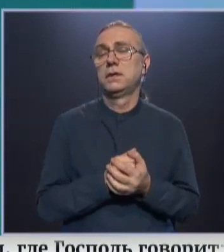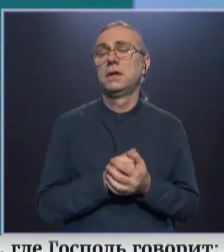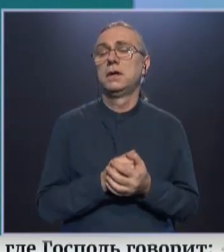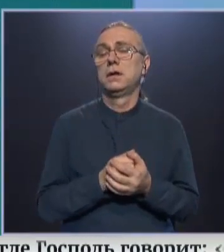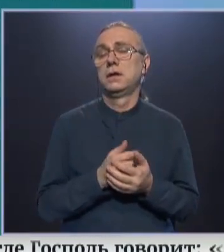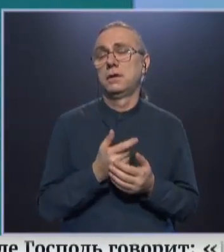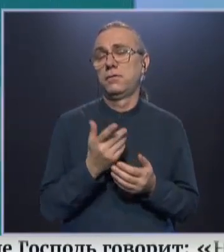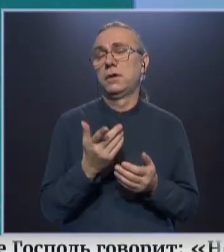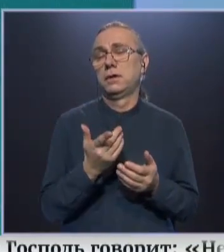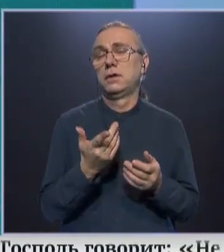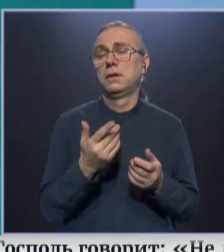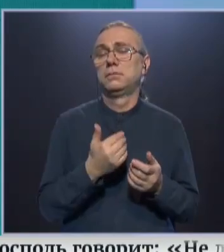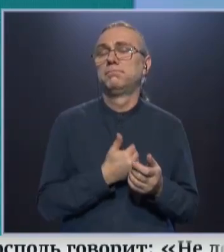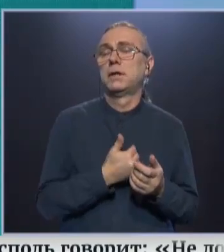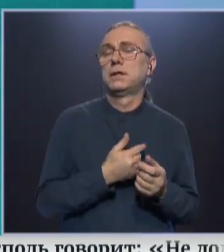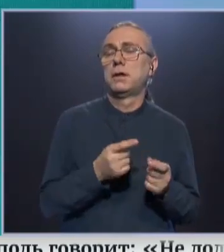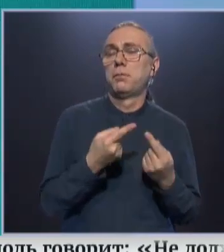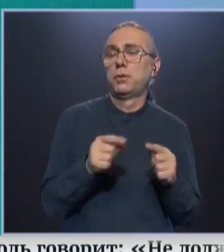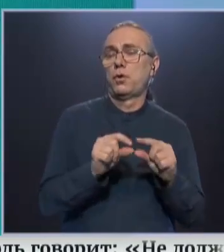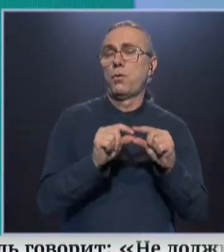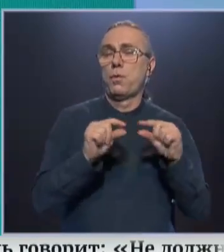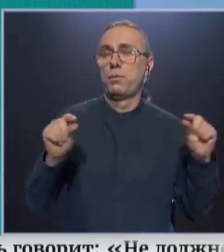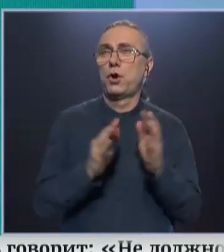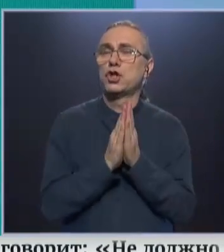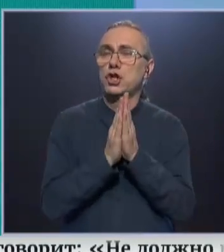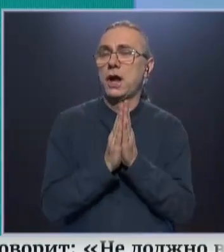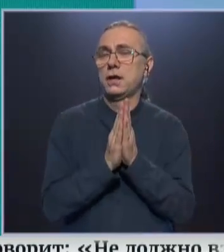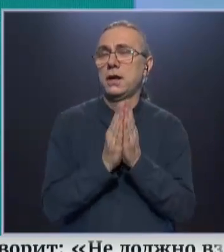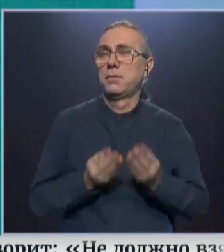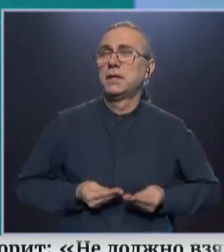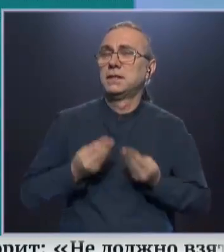которое вы пожелаете и желаете и принести читая